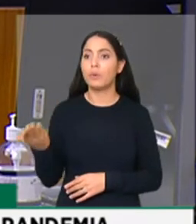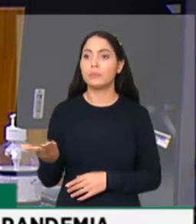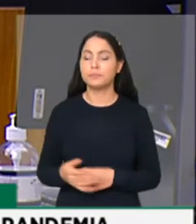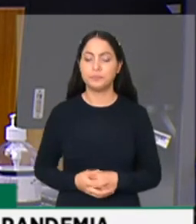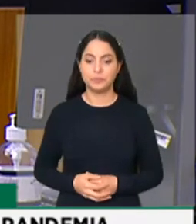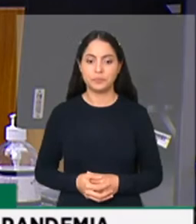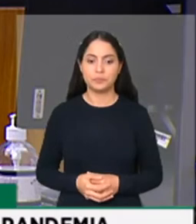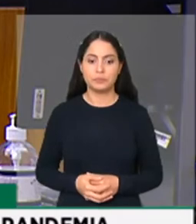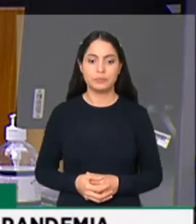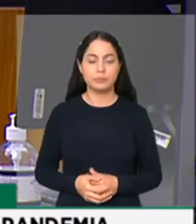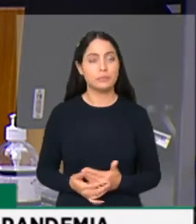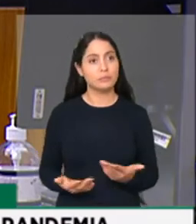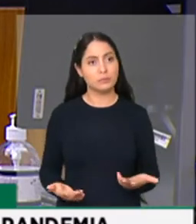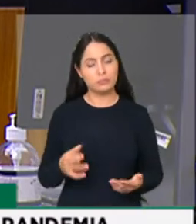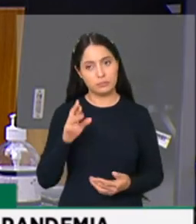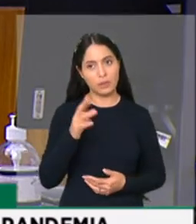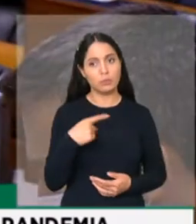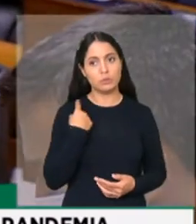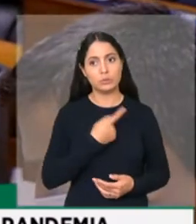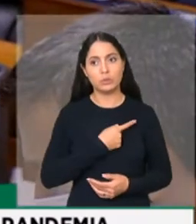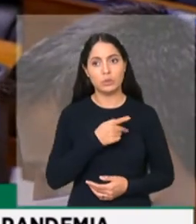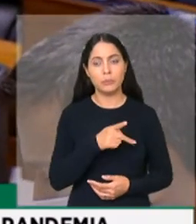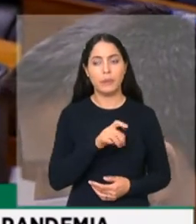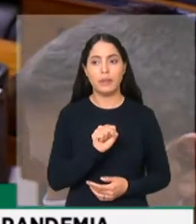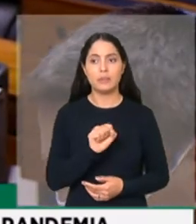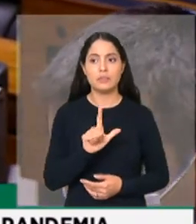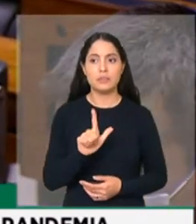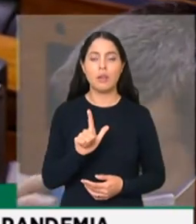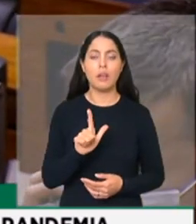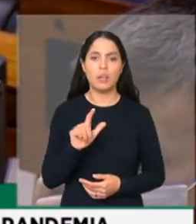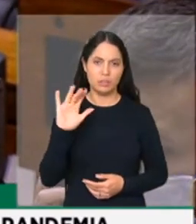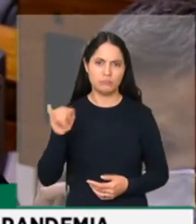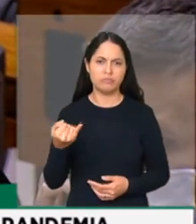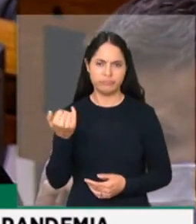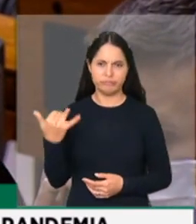TENDO EM VISTA O QUE JÁ FOI EXPLICADO É ... FALA PELA